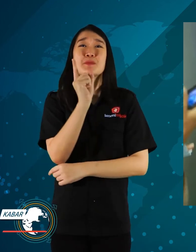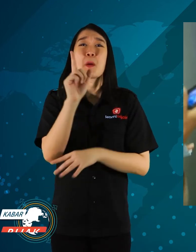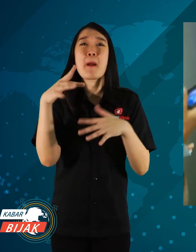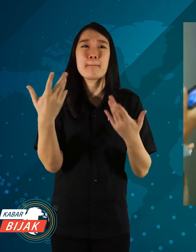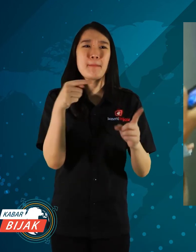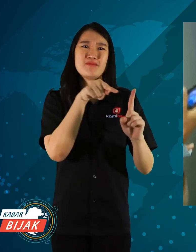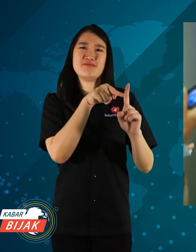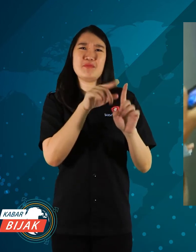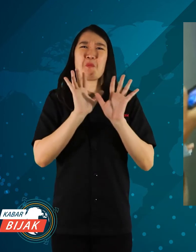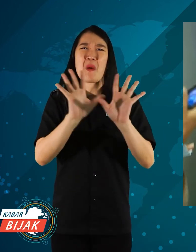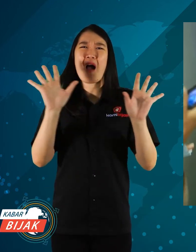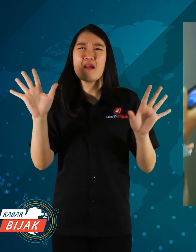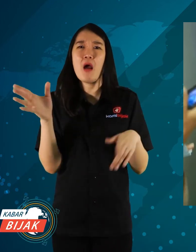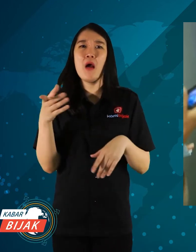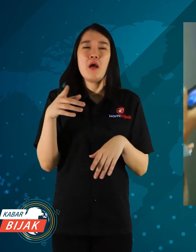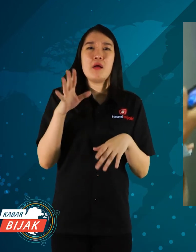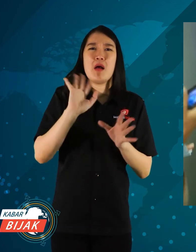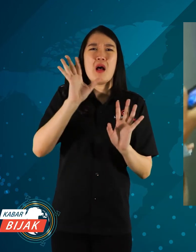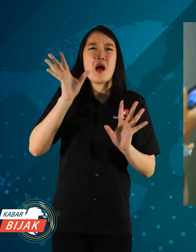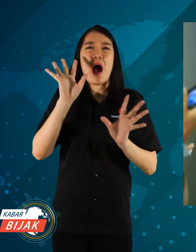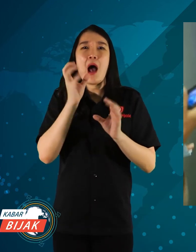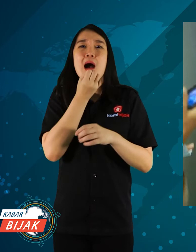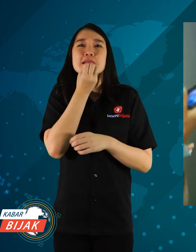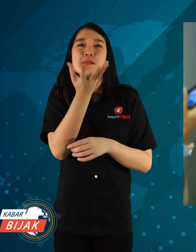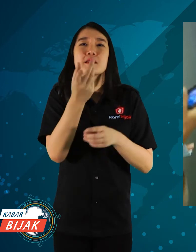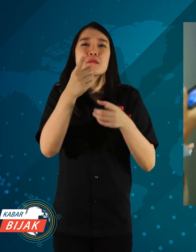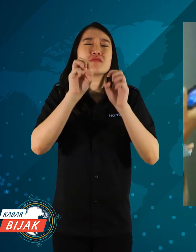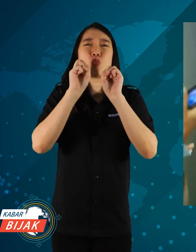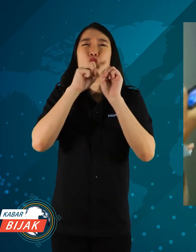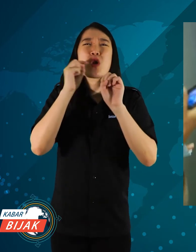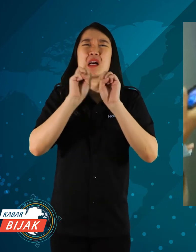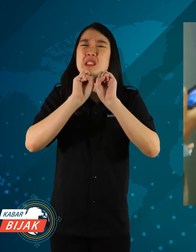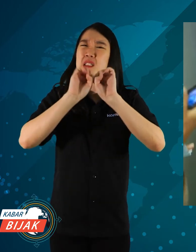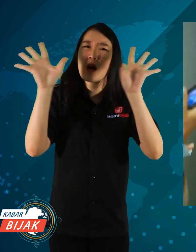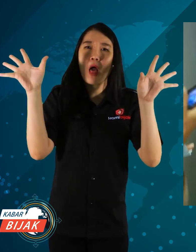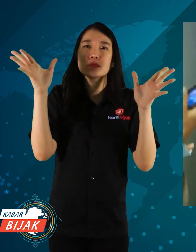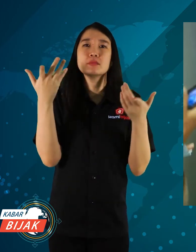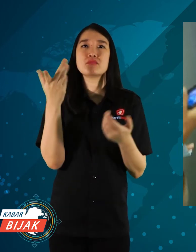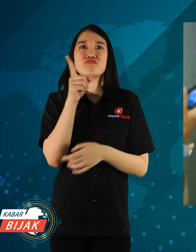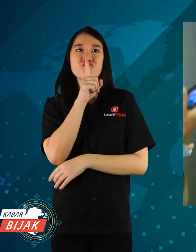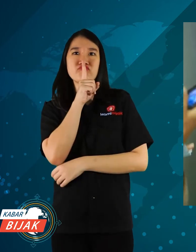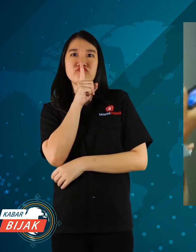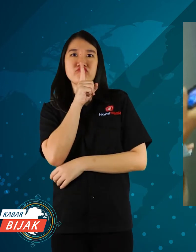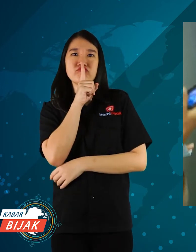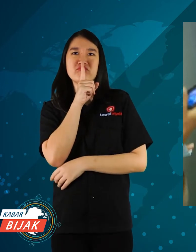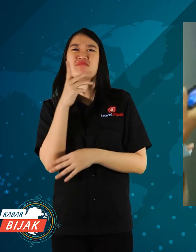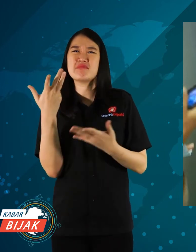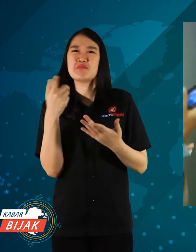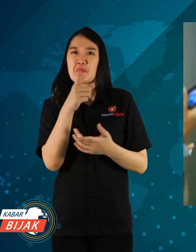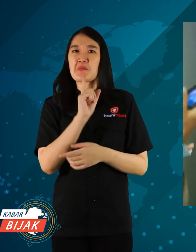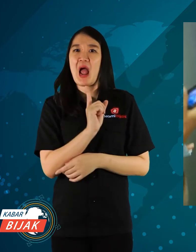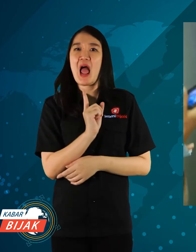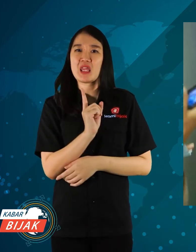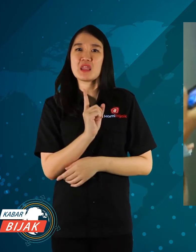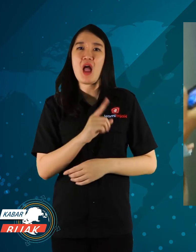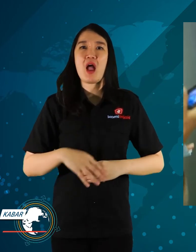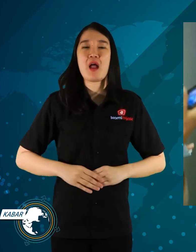karena biasanya banyak anak Disabilitas kurang memberikan informasi jelas atau diam.